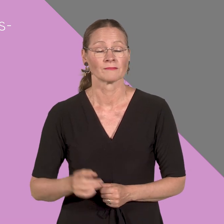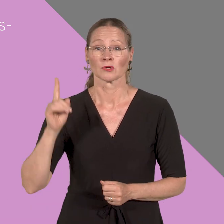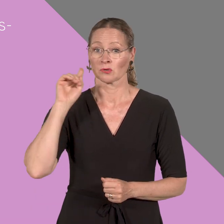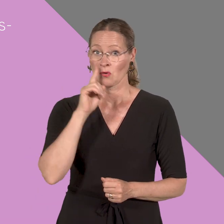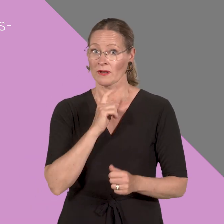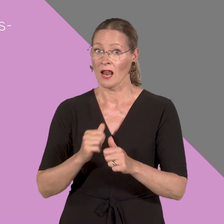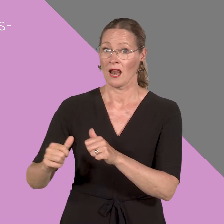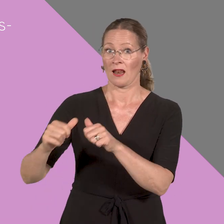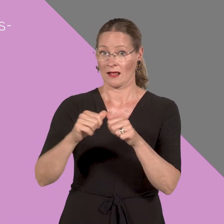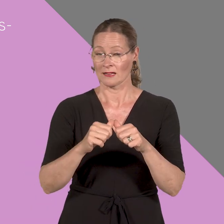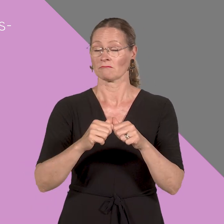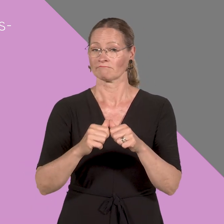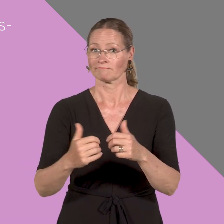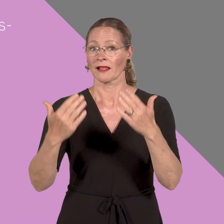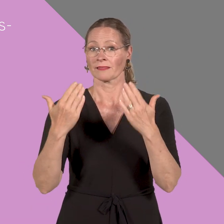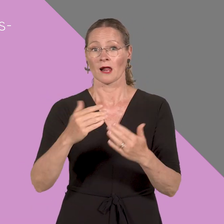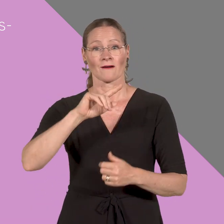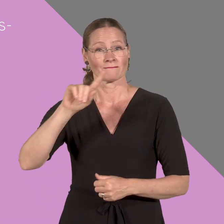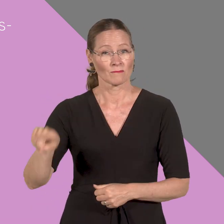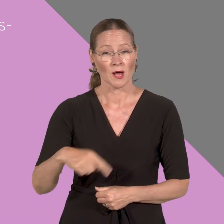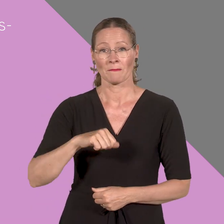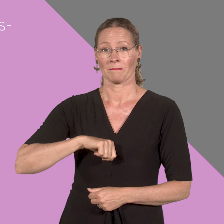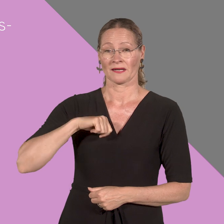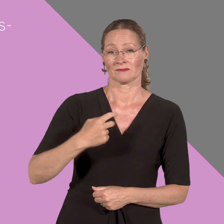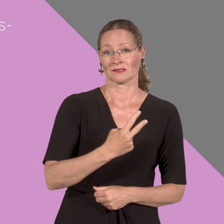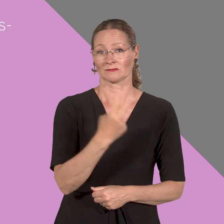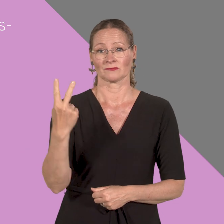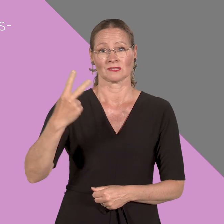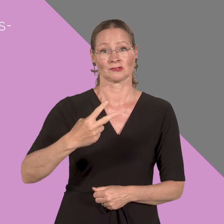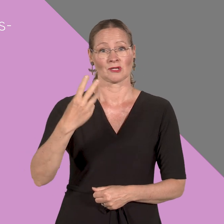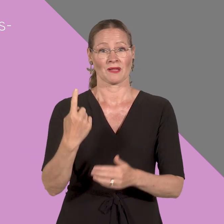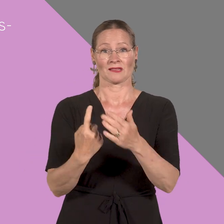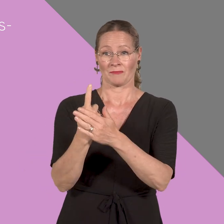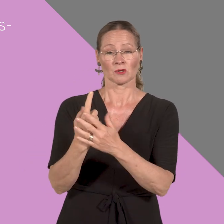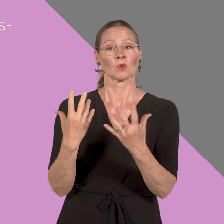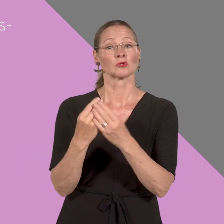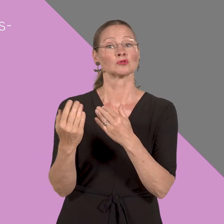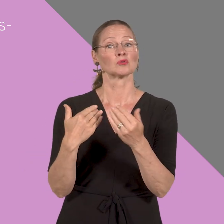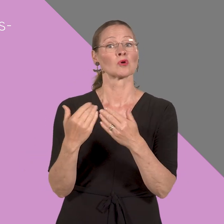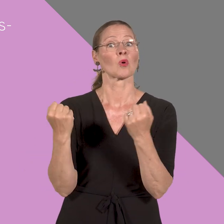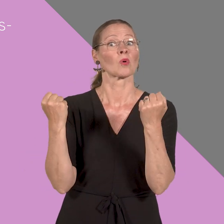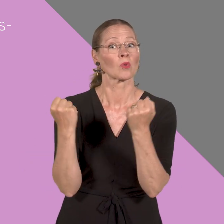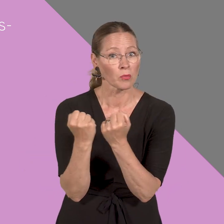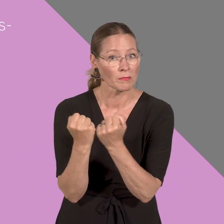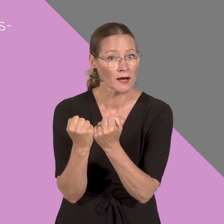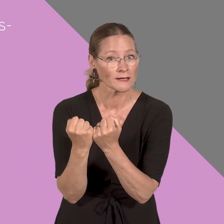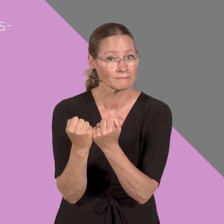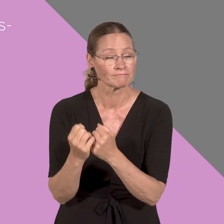Kuurojen Liitto on tänä vuonna Pride 2023 -tapahtuman yhteisökumppani!